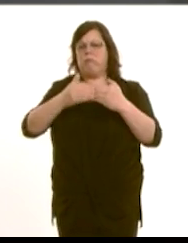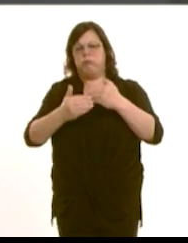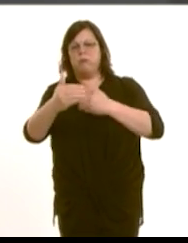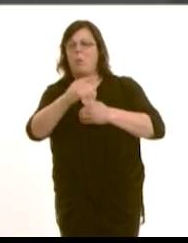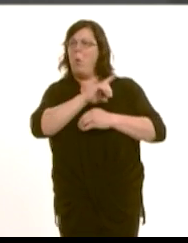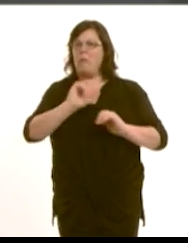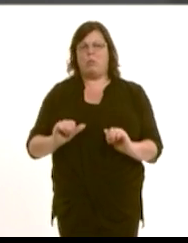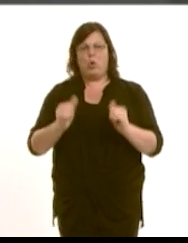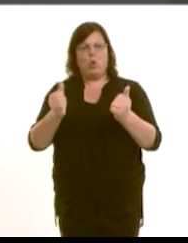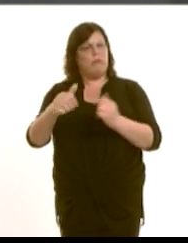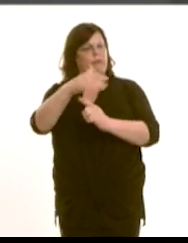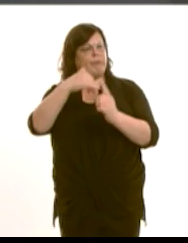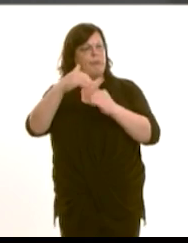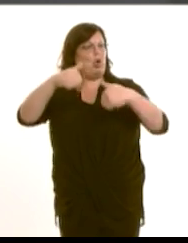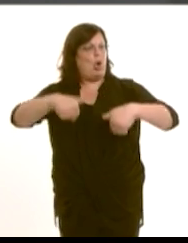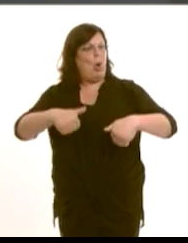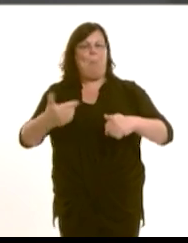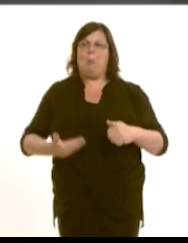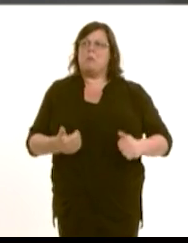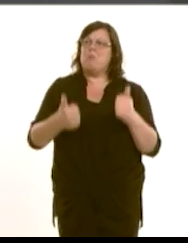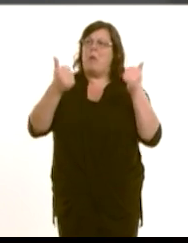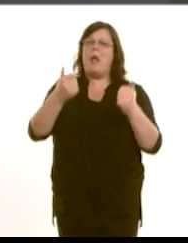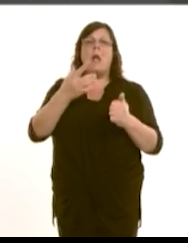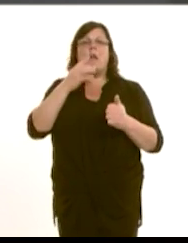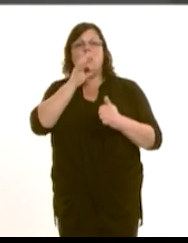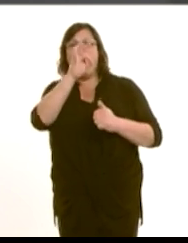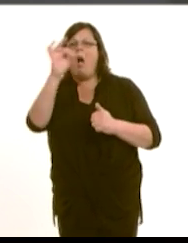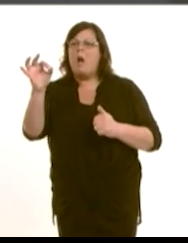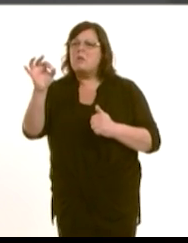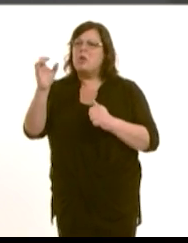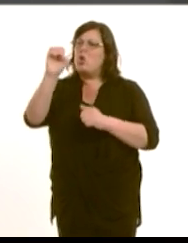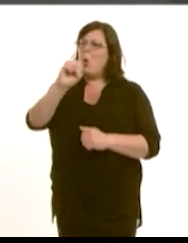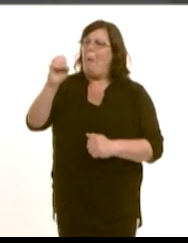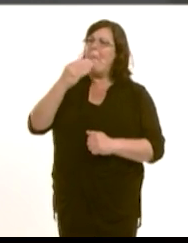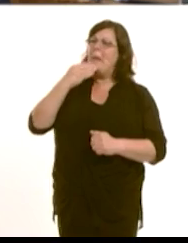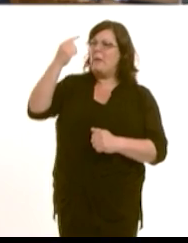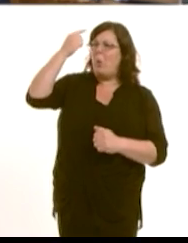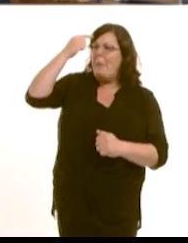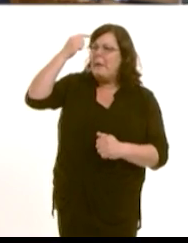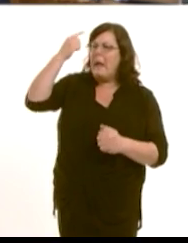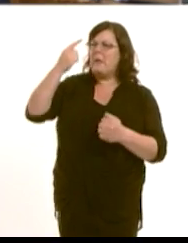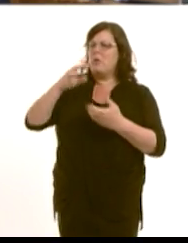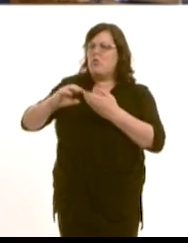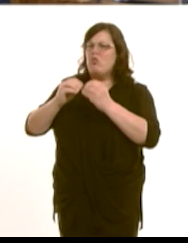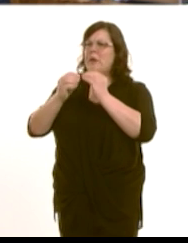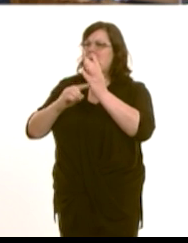Neil Hamilton: He also says that heís called for common sense to prevail on tariffs. Thatís a refrain that we hear every day from the German industry federation.